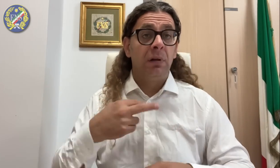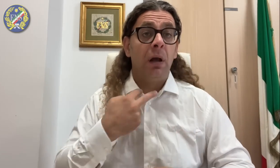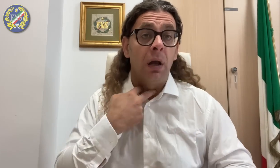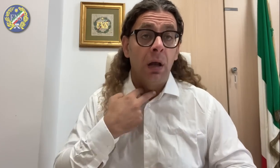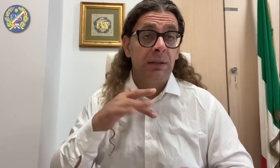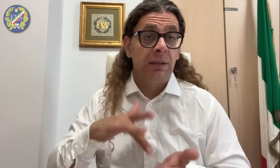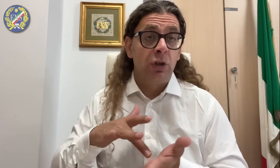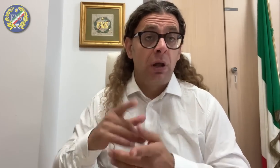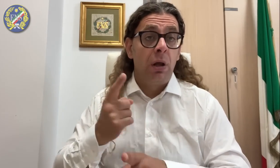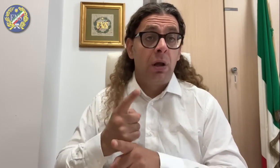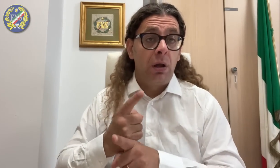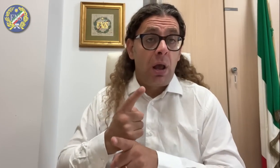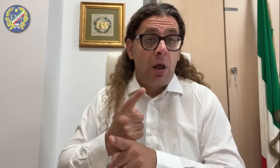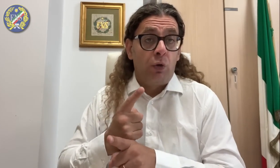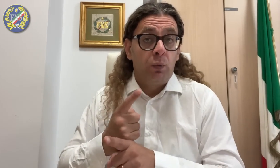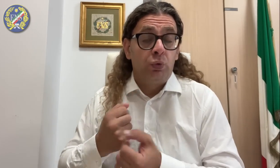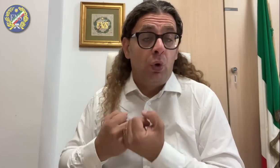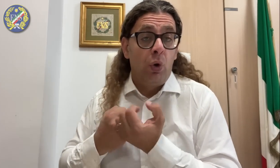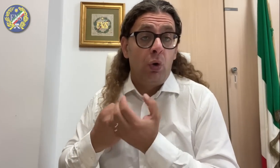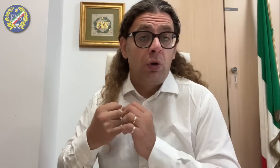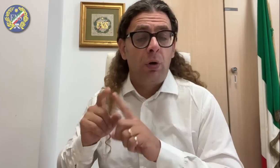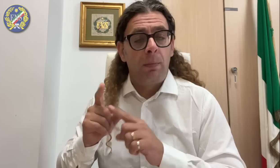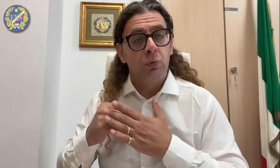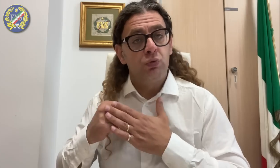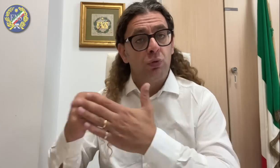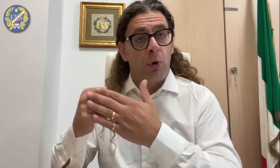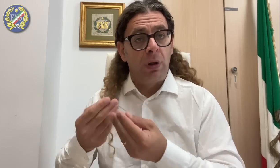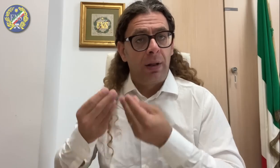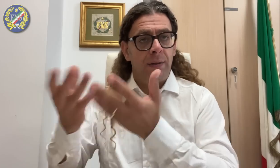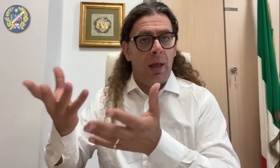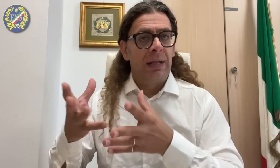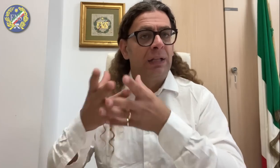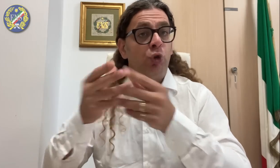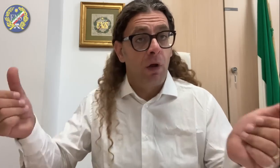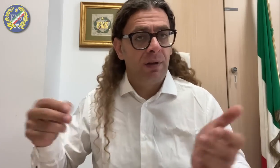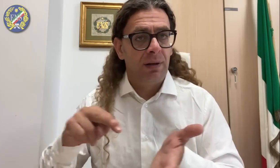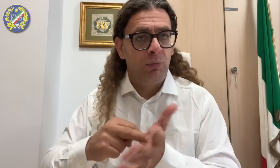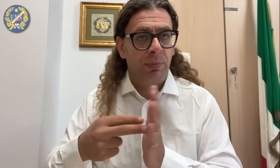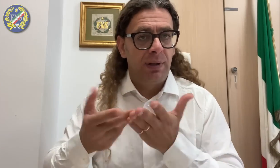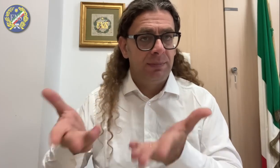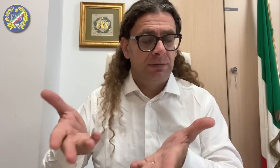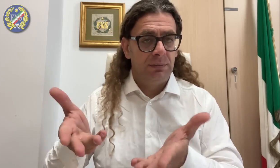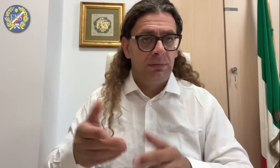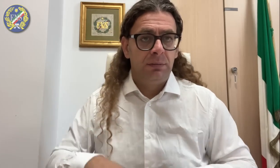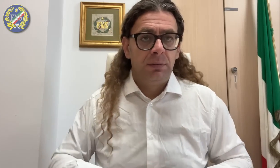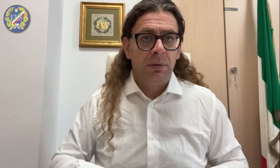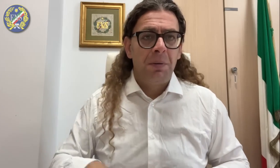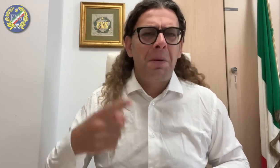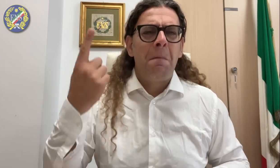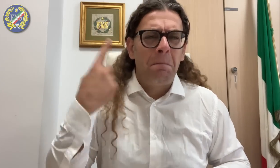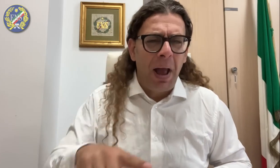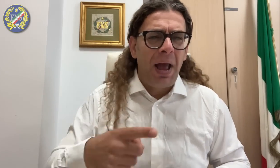riscontrato notevoli difficoltà, pertanto la Sede Centrale ha dovuto necessariamente supportare le Sedi inadempienti per risolvere questa questione,